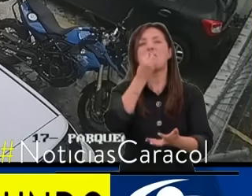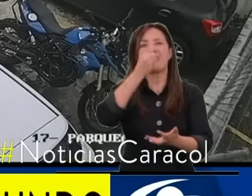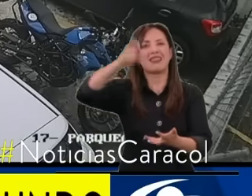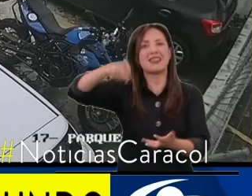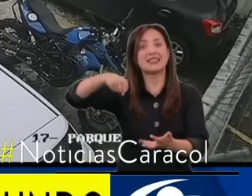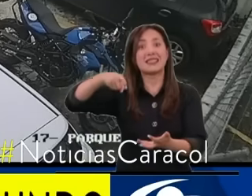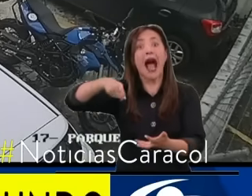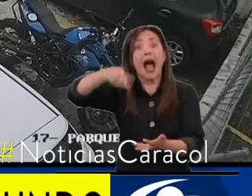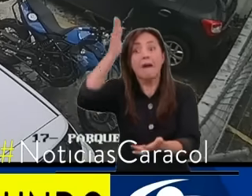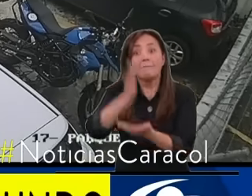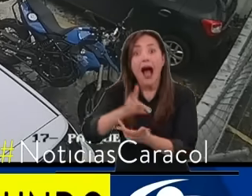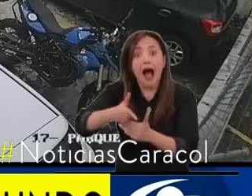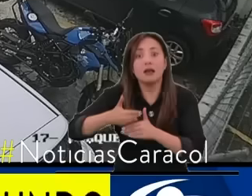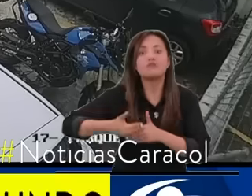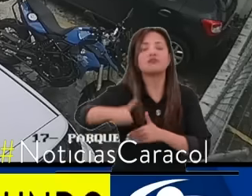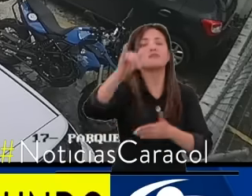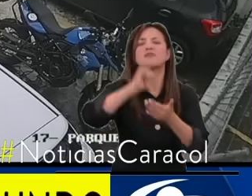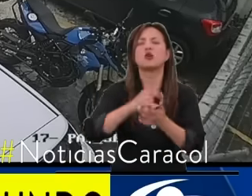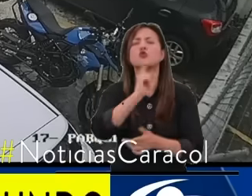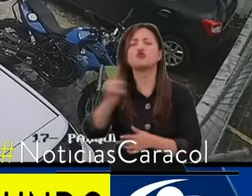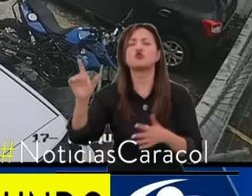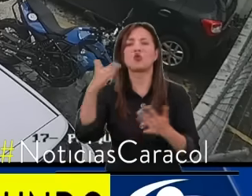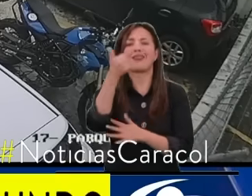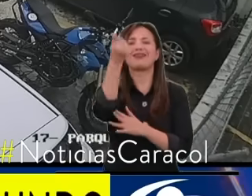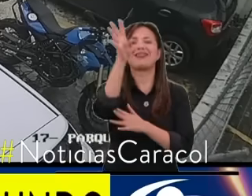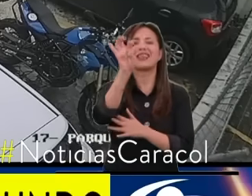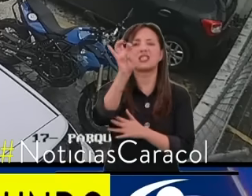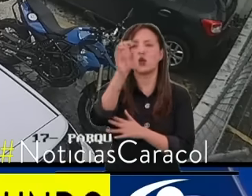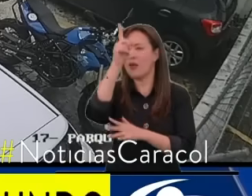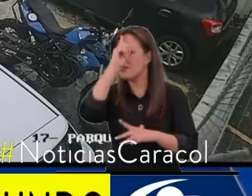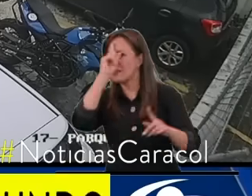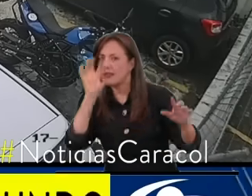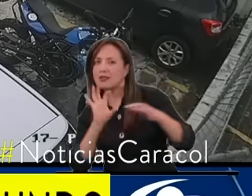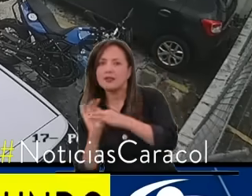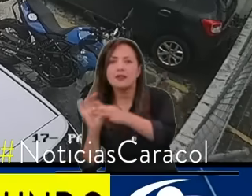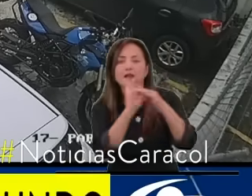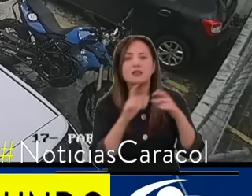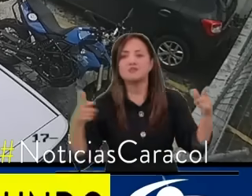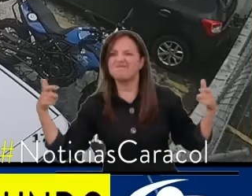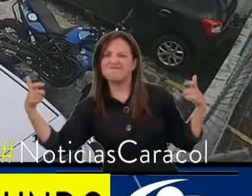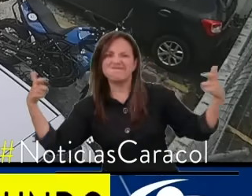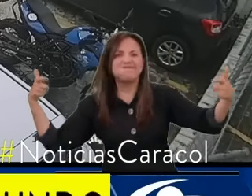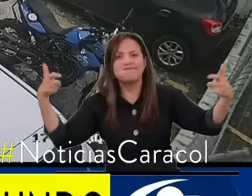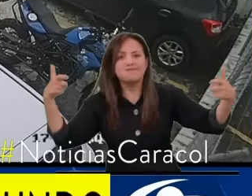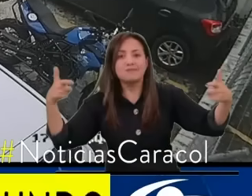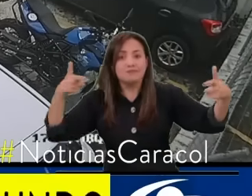cómo los delincuentes esperaron el momento exacto en el qué abren la reja del lugar para